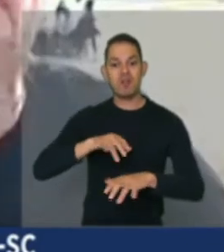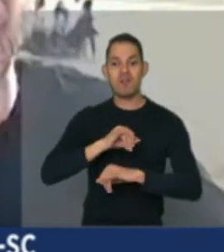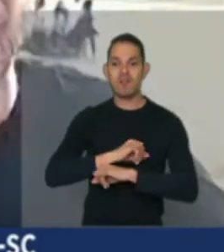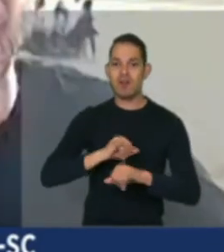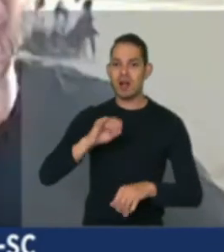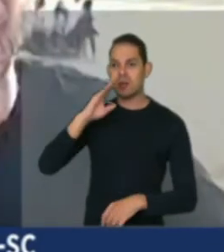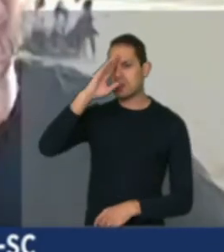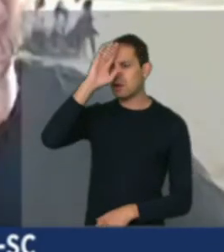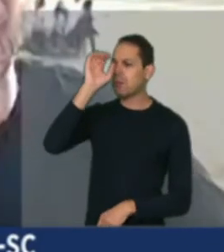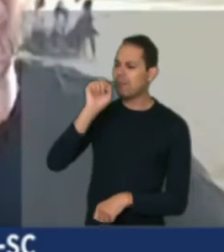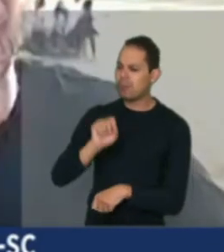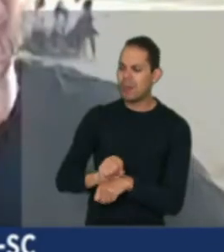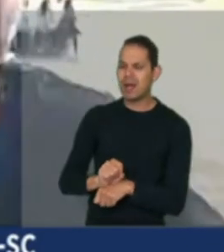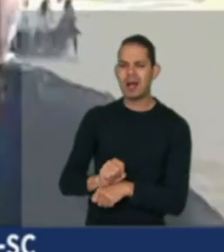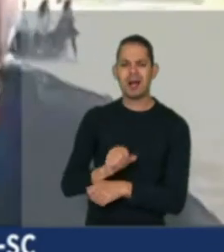CHEGA BOLSONARO DE TANTA DESTRUIÇÃO DOS DIREITOS DOS